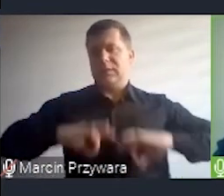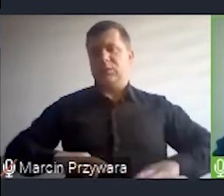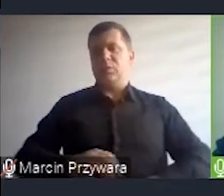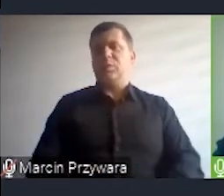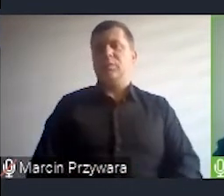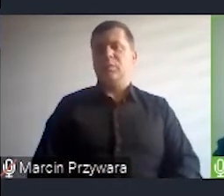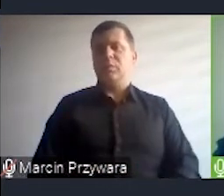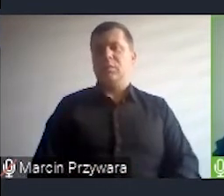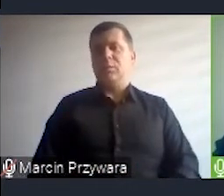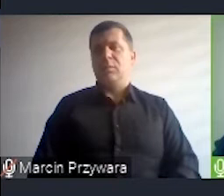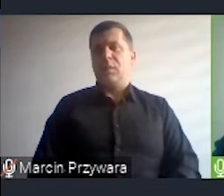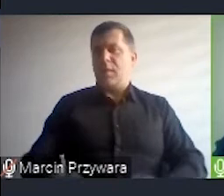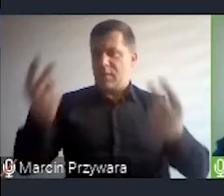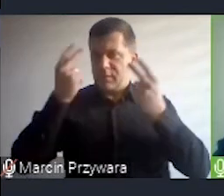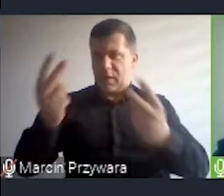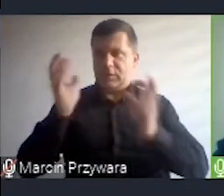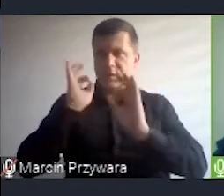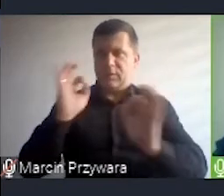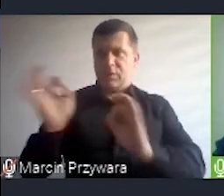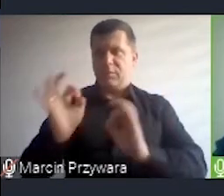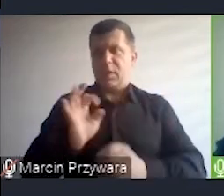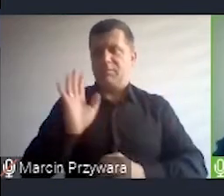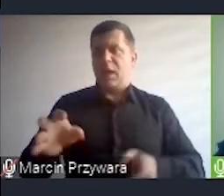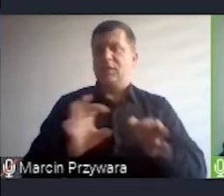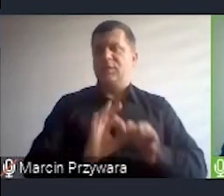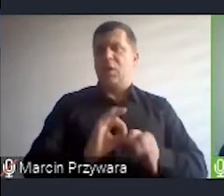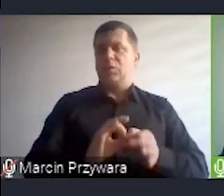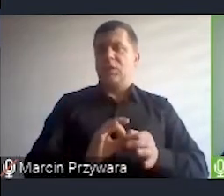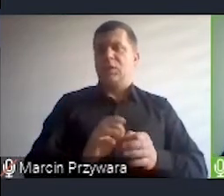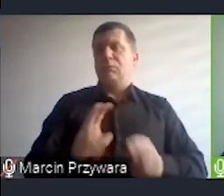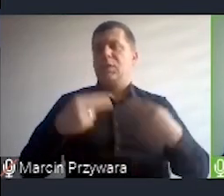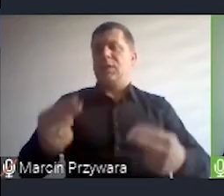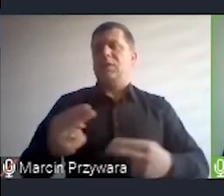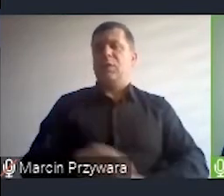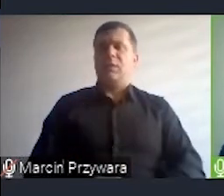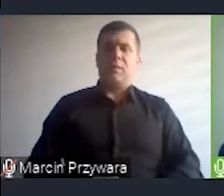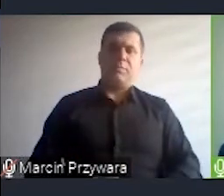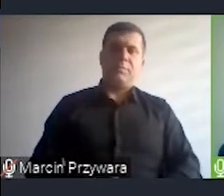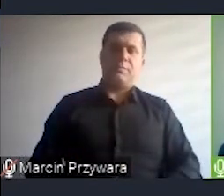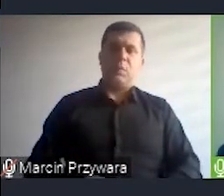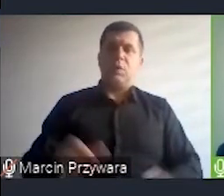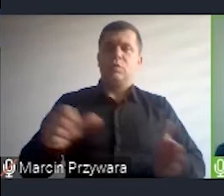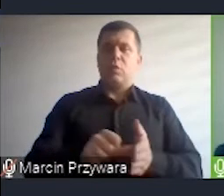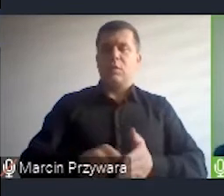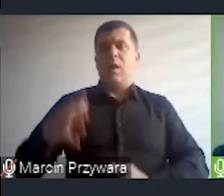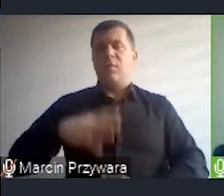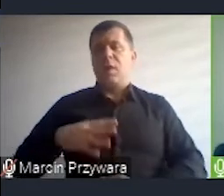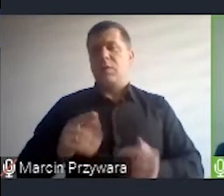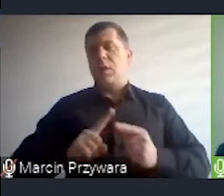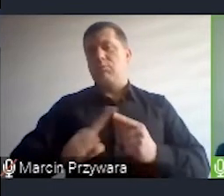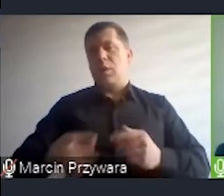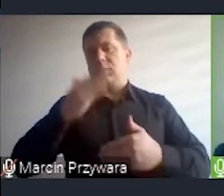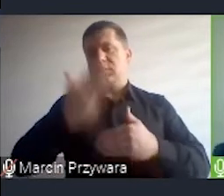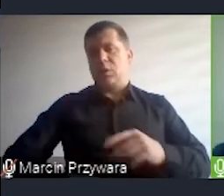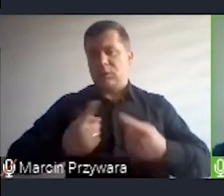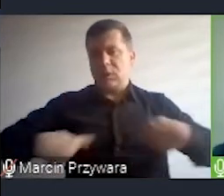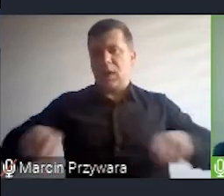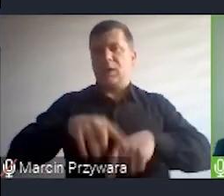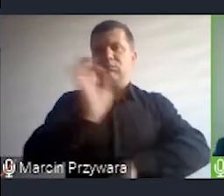To ważna informacja związana z przeznaczeniem środków i wartości po zakończeniu realizacji projektu.